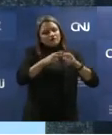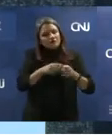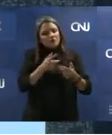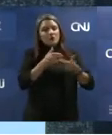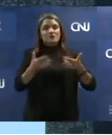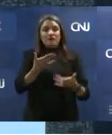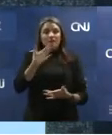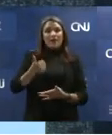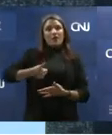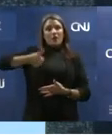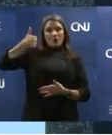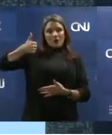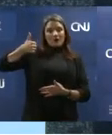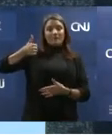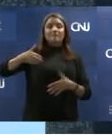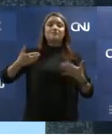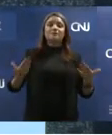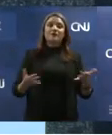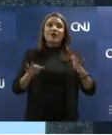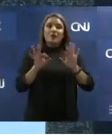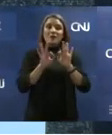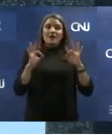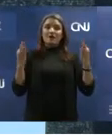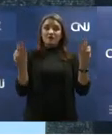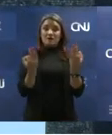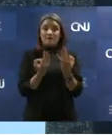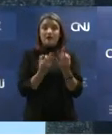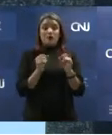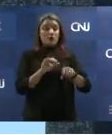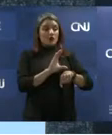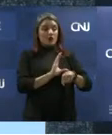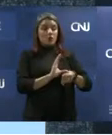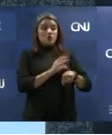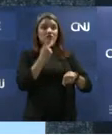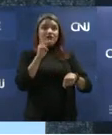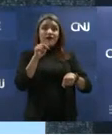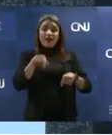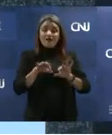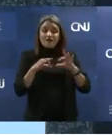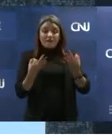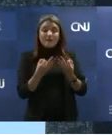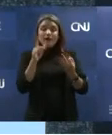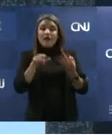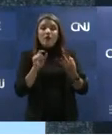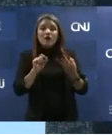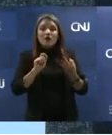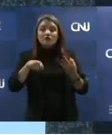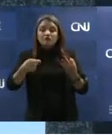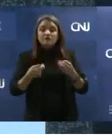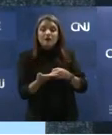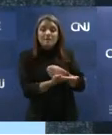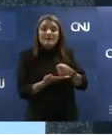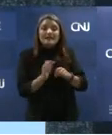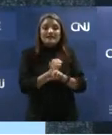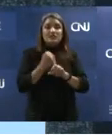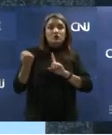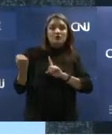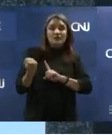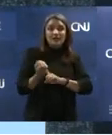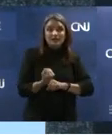à família pela nossa Constituição, da base da sociedade, por determinação do constituinte originário e merece uma especial